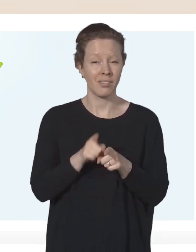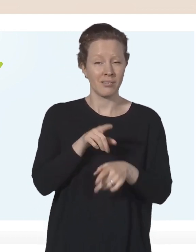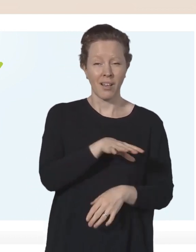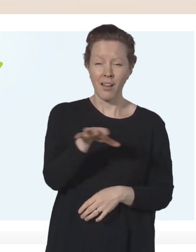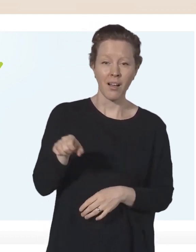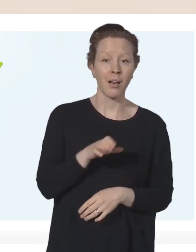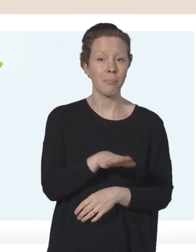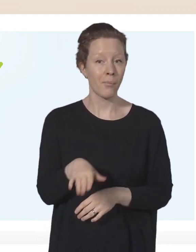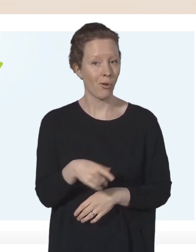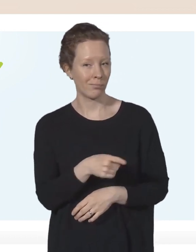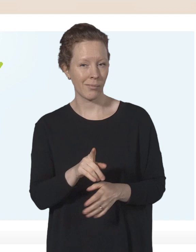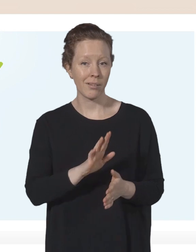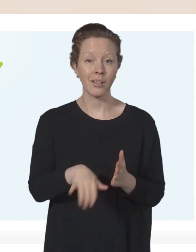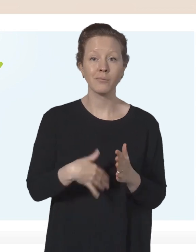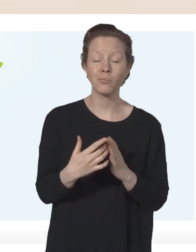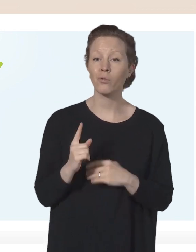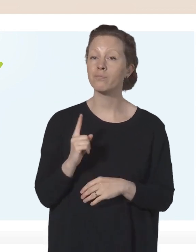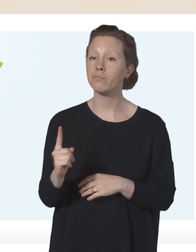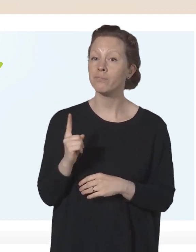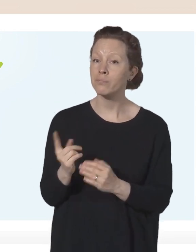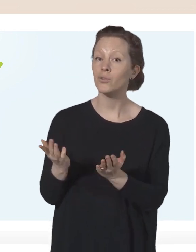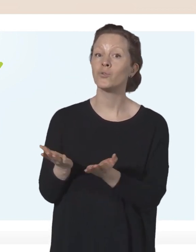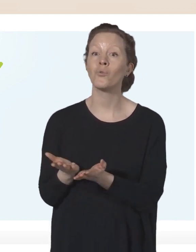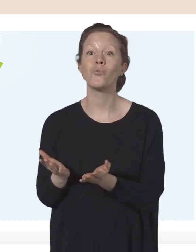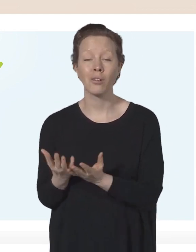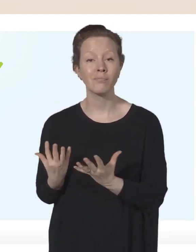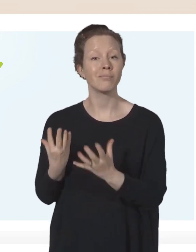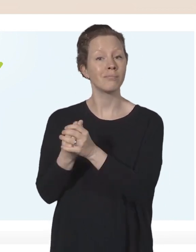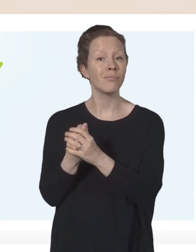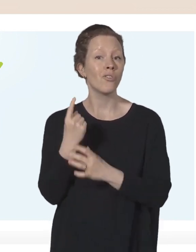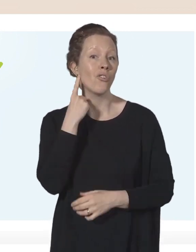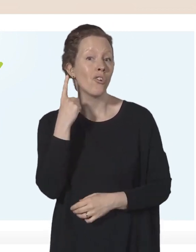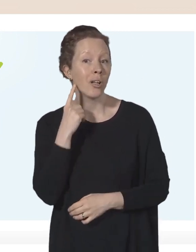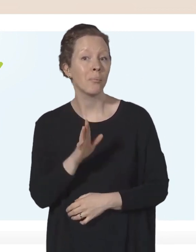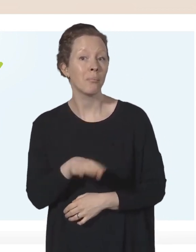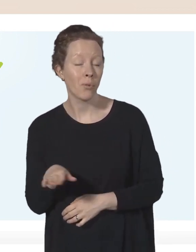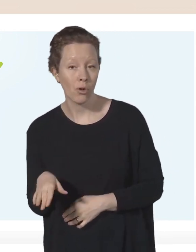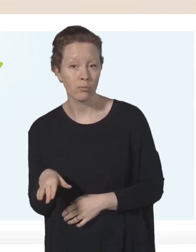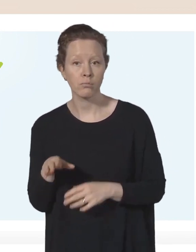Nästan alla teckenspråkiga barn går i skola tillsammans med hörande barn, -